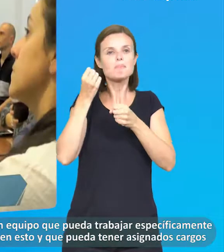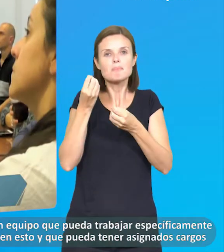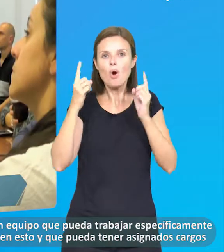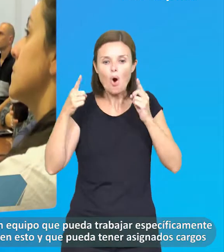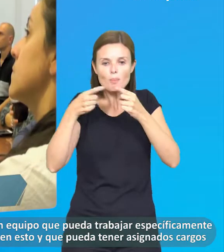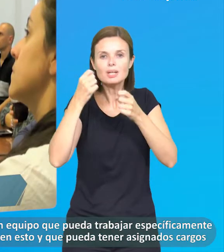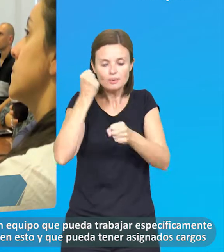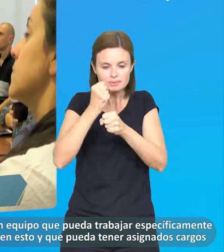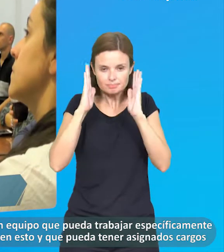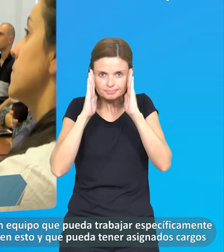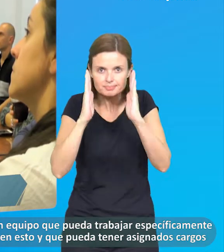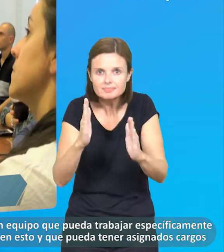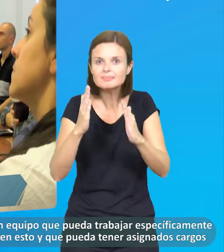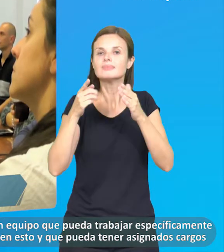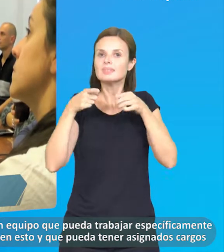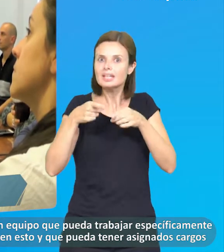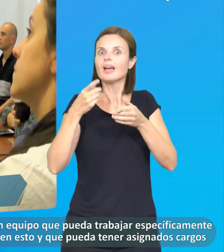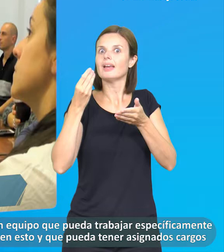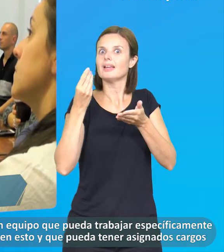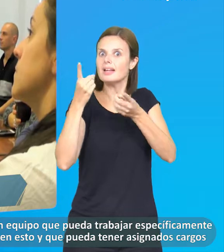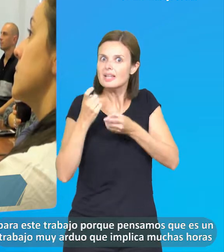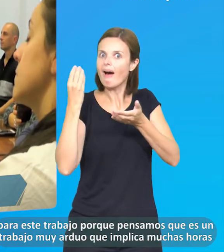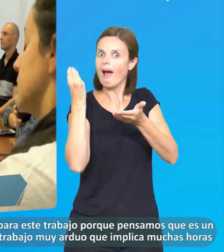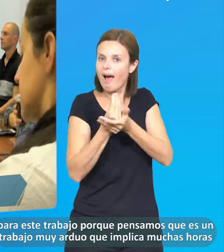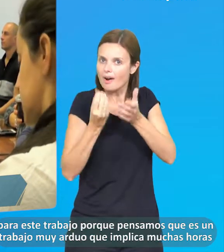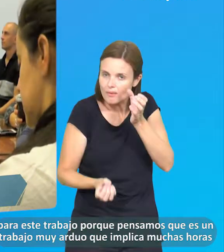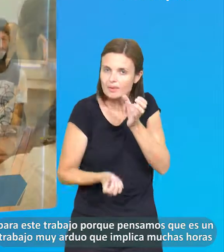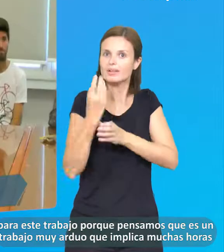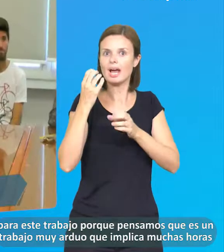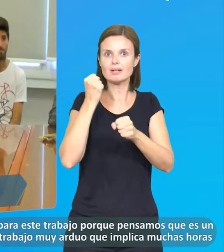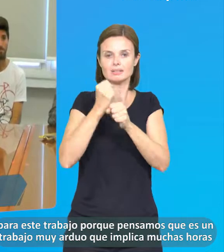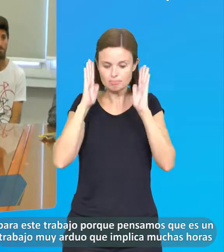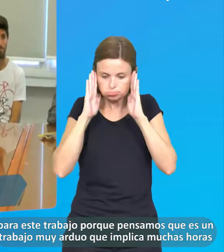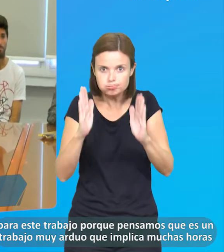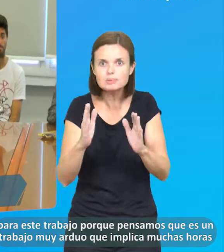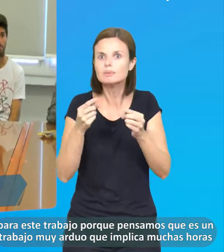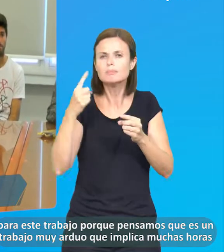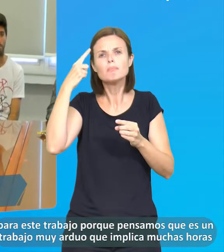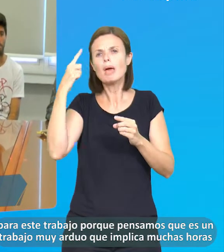en esto y pueda tener asignado cargos para este trabajo porque pensamos de que es un